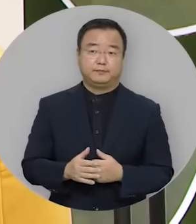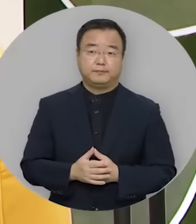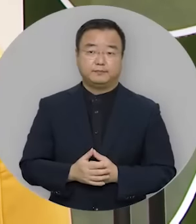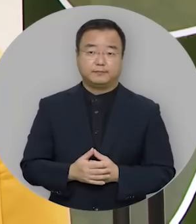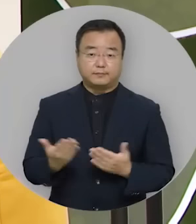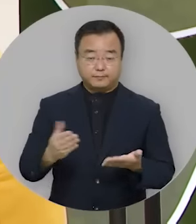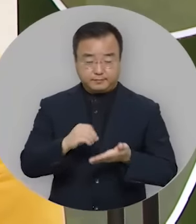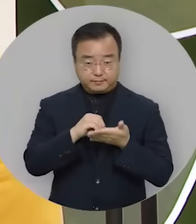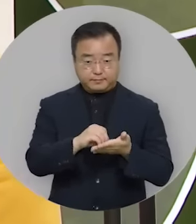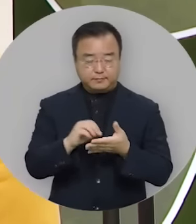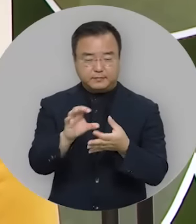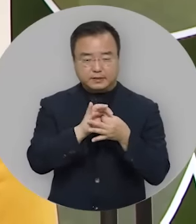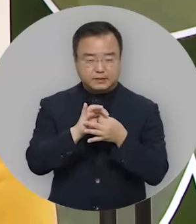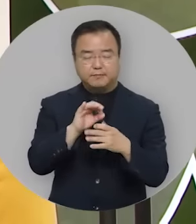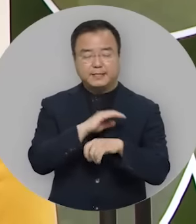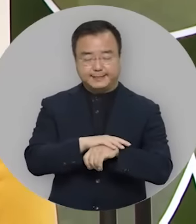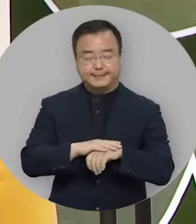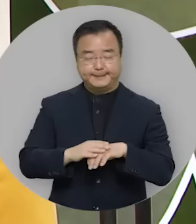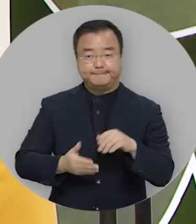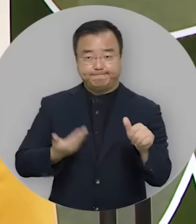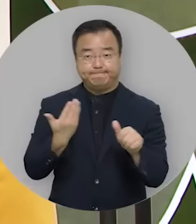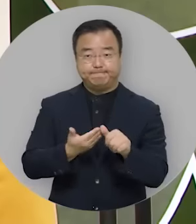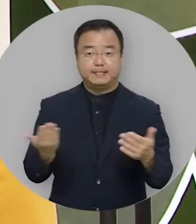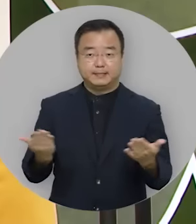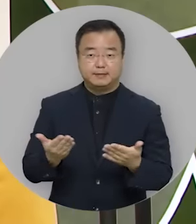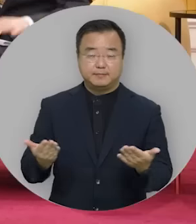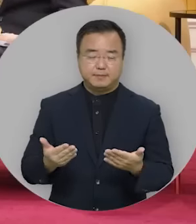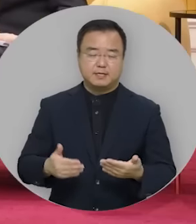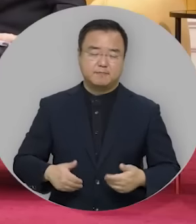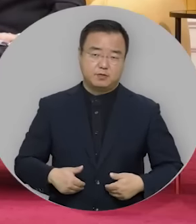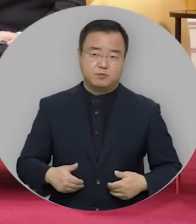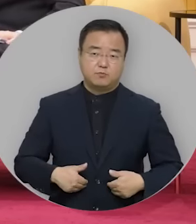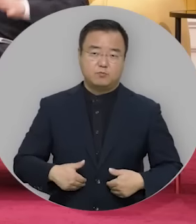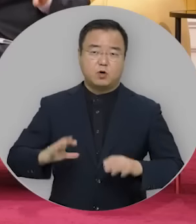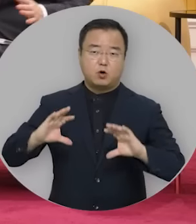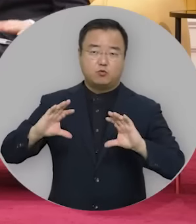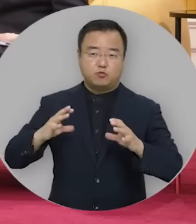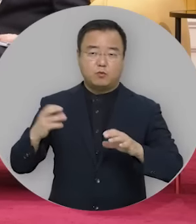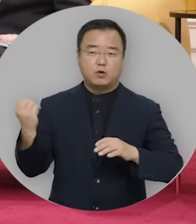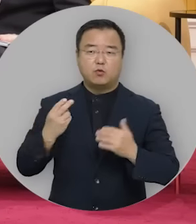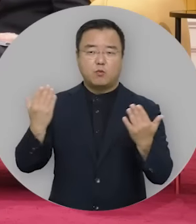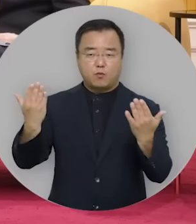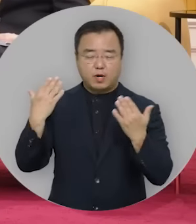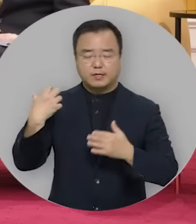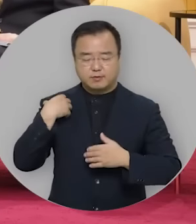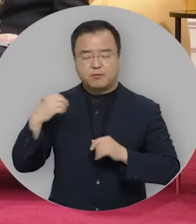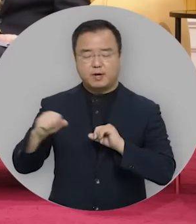정말 필요한 부분이거든요. 그래서 국가와 학교에서 그걸 해줄 수가 있어야 하거든요.